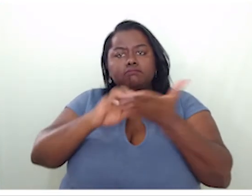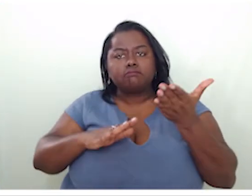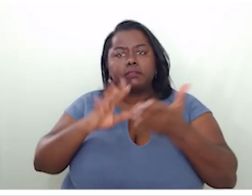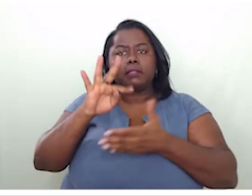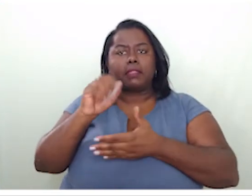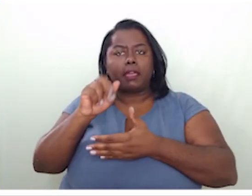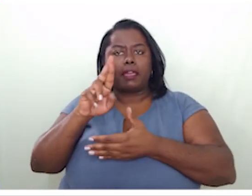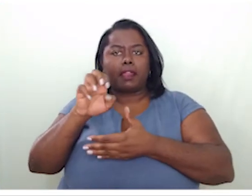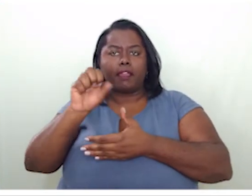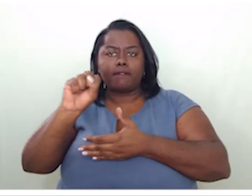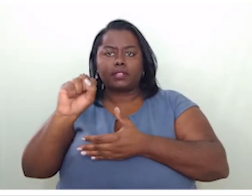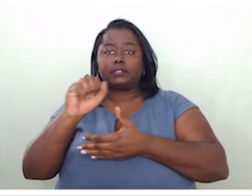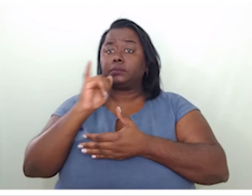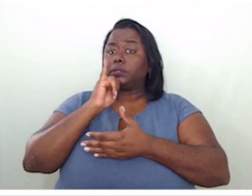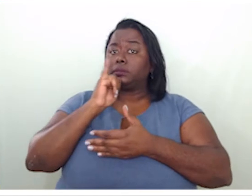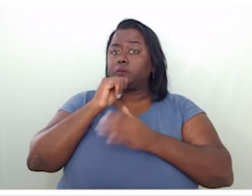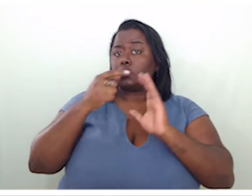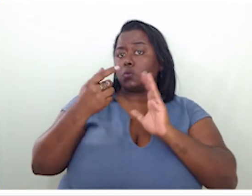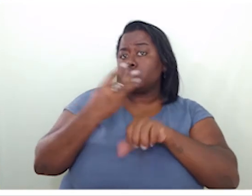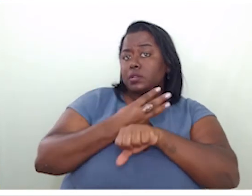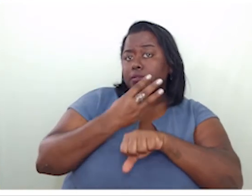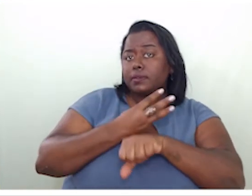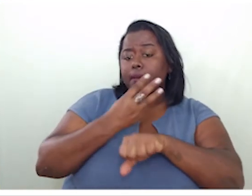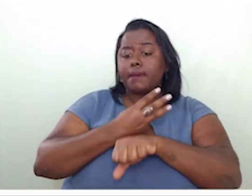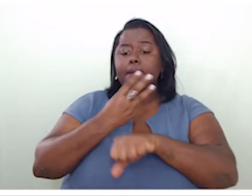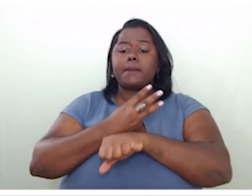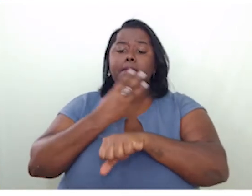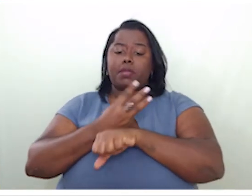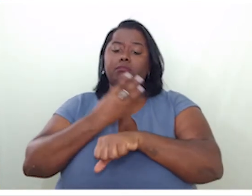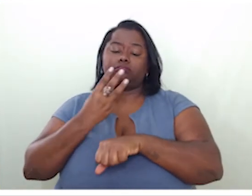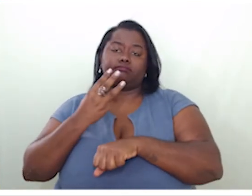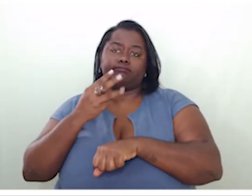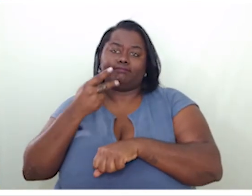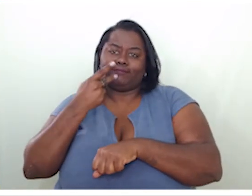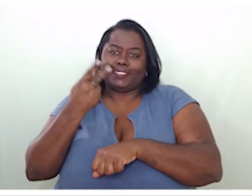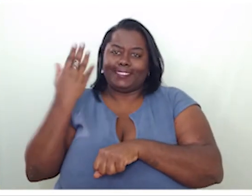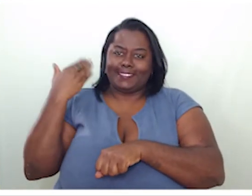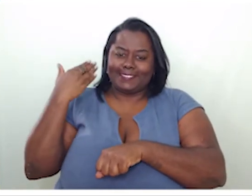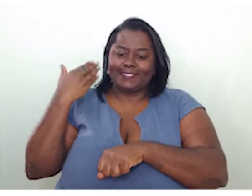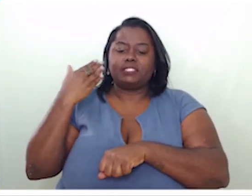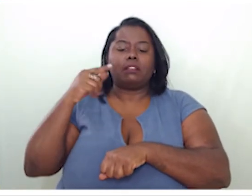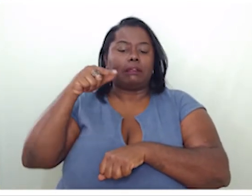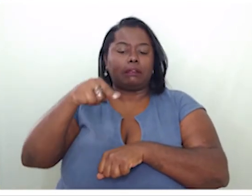Un grupo mencionó: "reuniones entre pares...nosotros nunca nos encontramos personalmente...